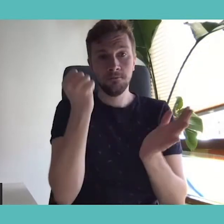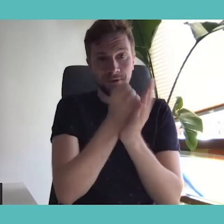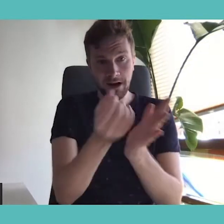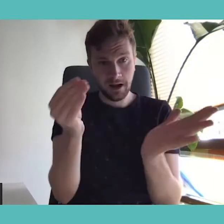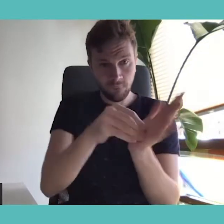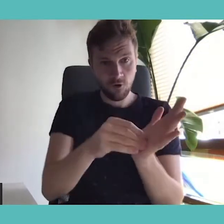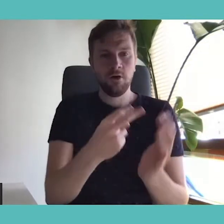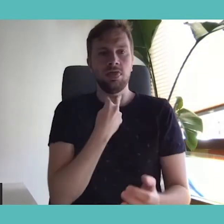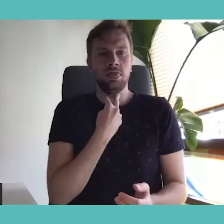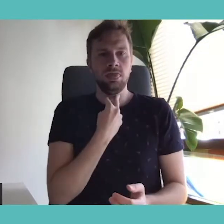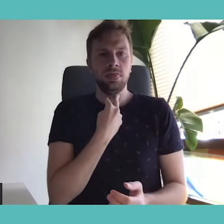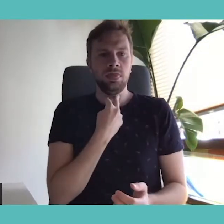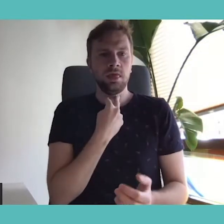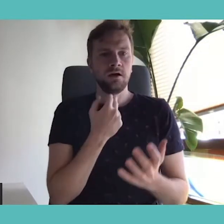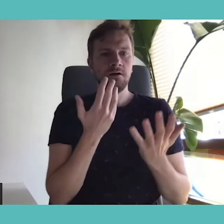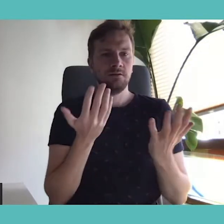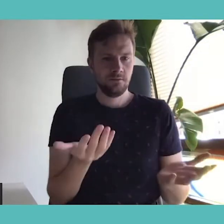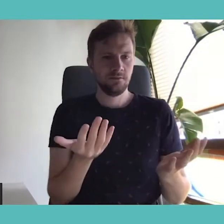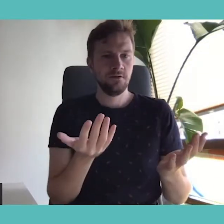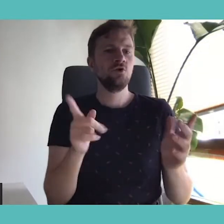Jeśli byłoby takie prawo - nie mieliby wyjścia.